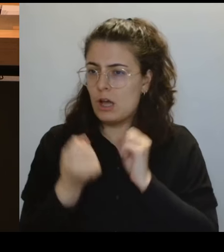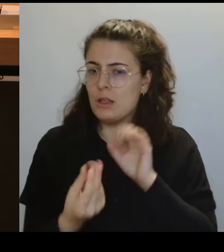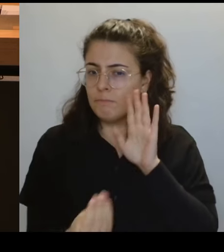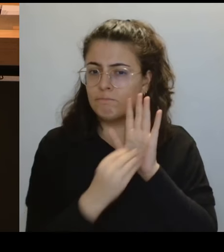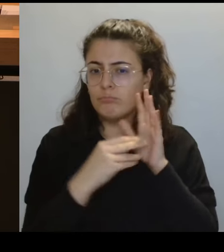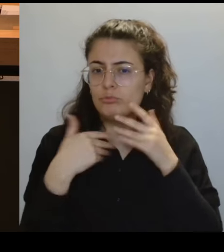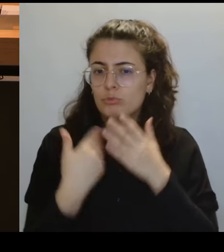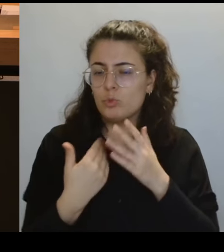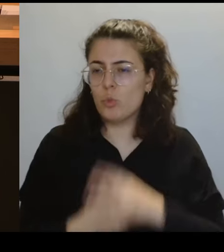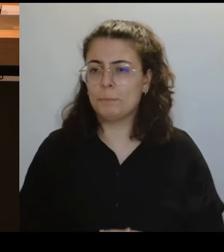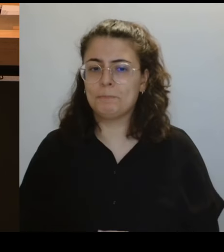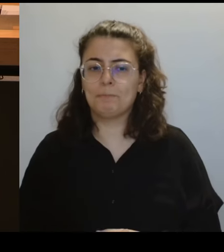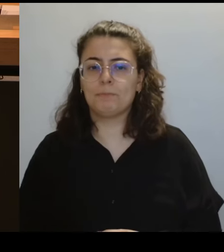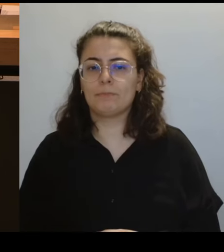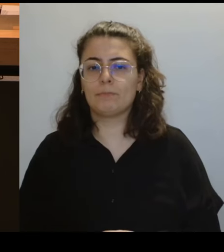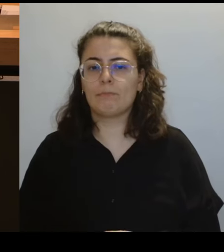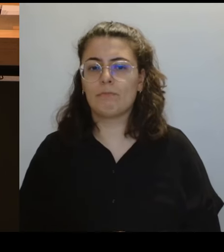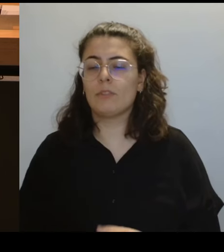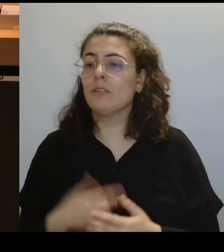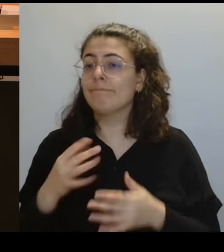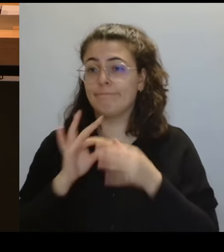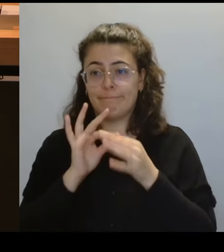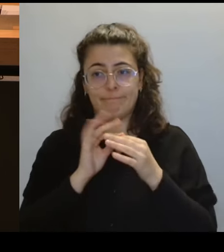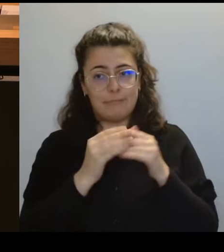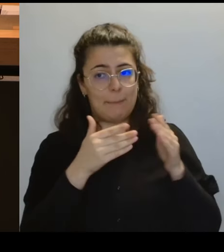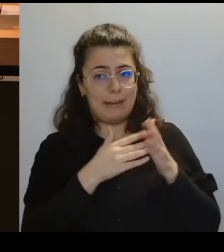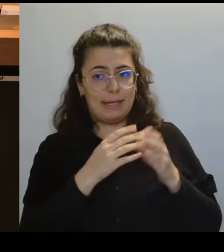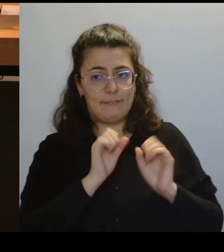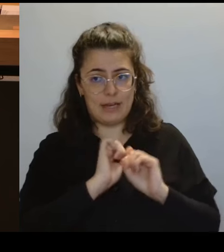eine Sache mit der Barrierefreiheit. Aber wir haben ja auch hier